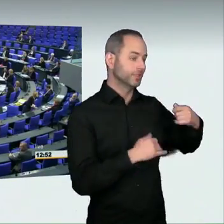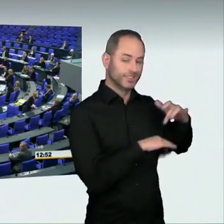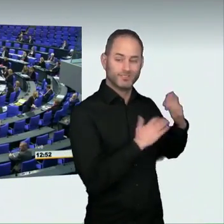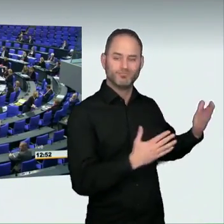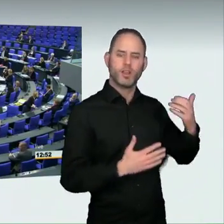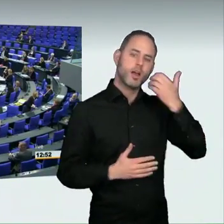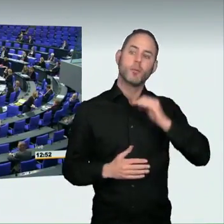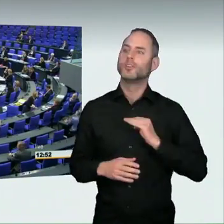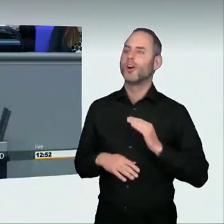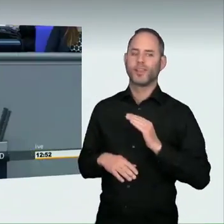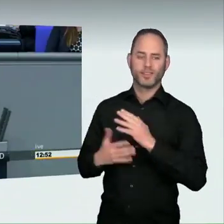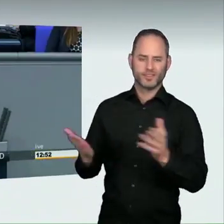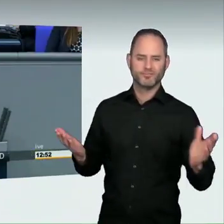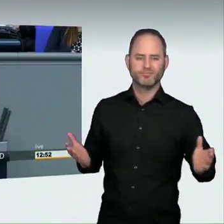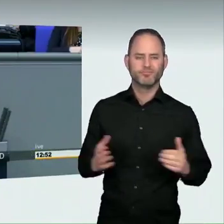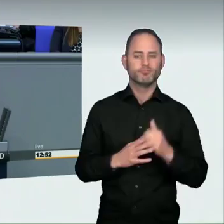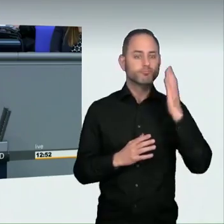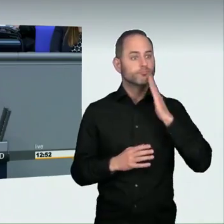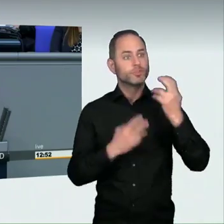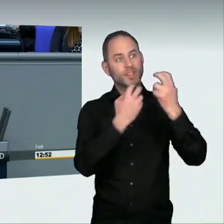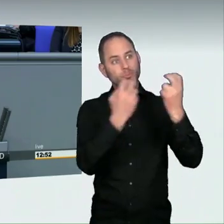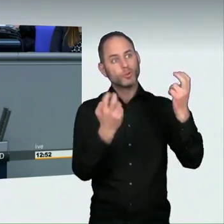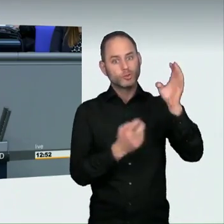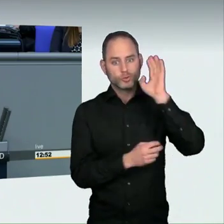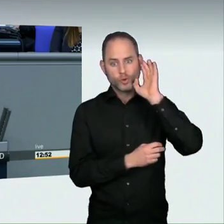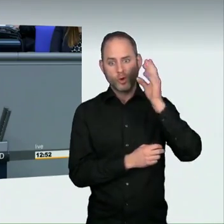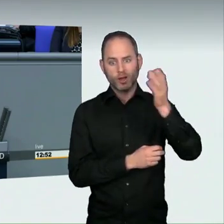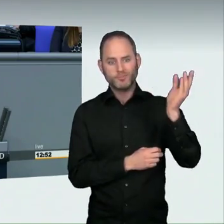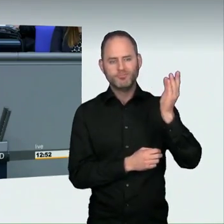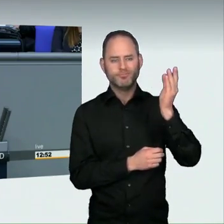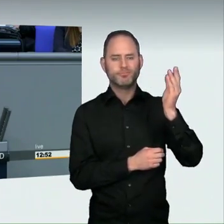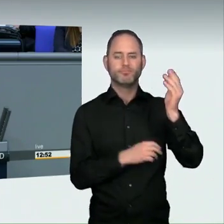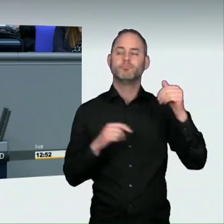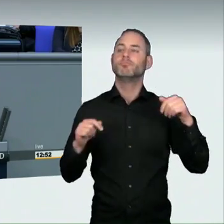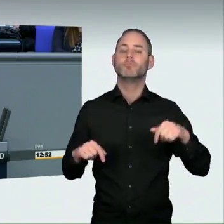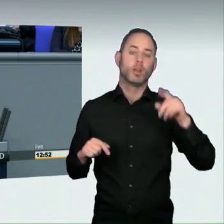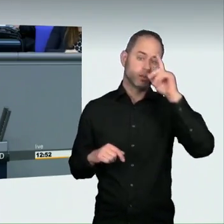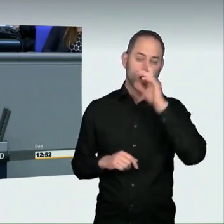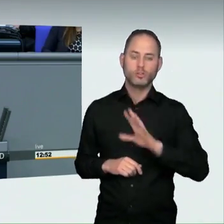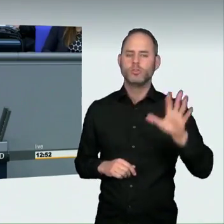der Bundesbürger lebt zur Miete. Weil die Wohnung der höchstpersönliche Lebensraum ist und existenzielle Bedeutung